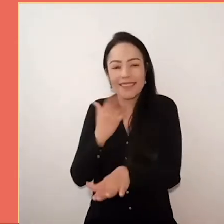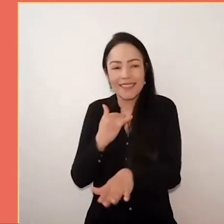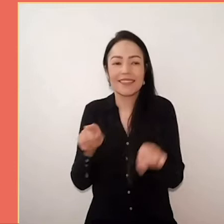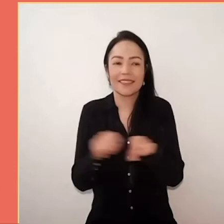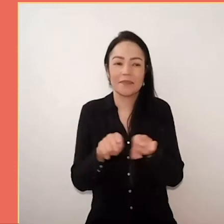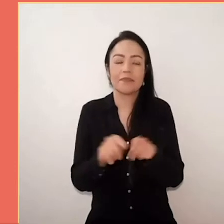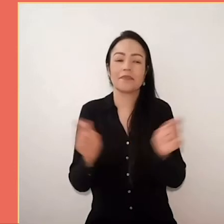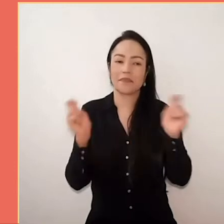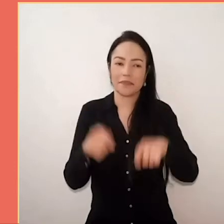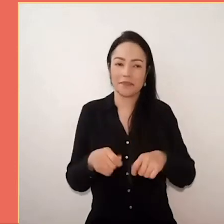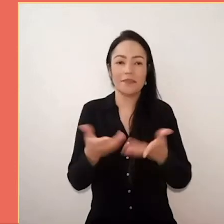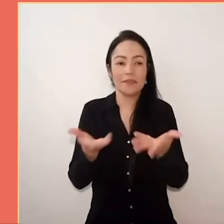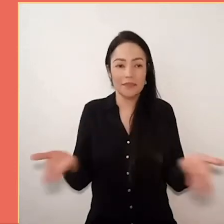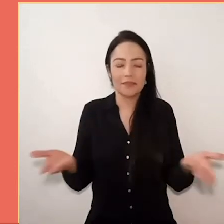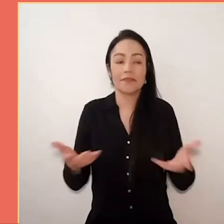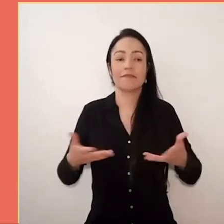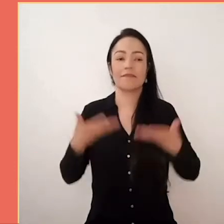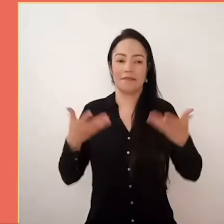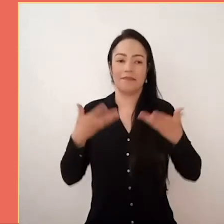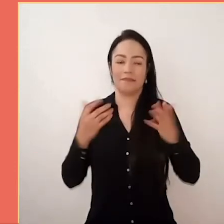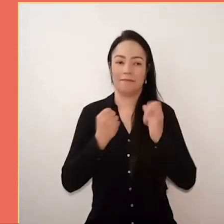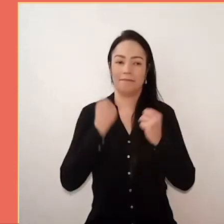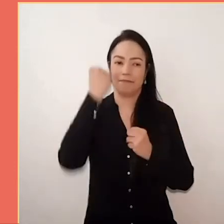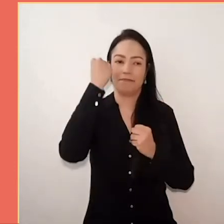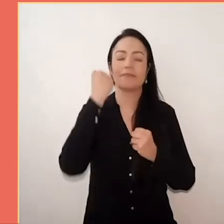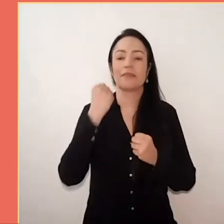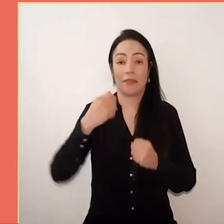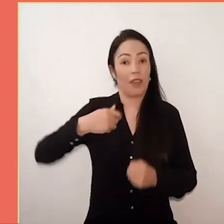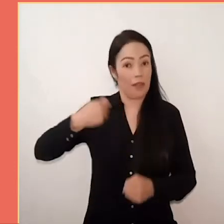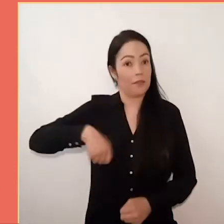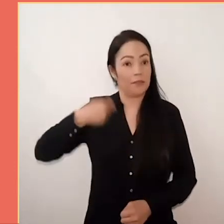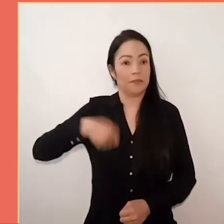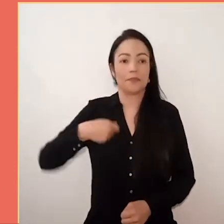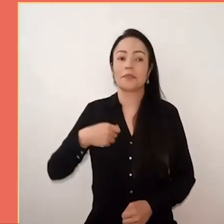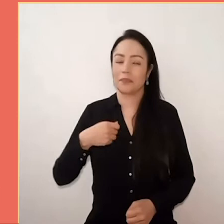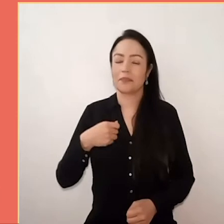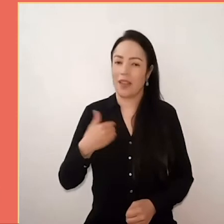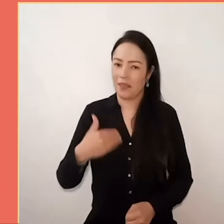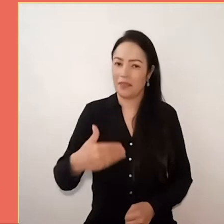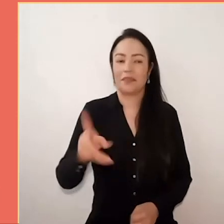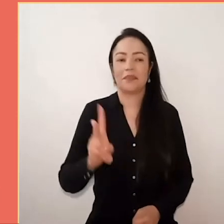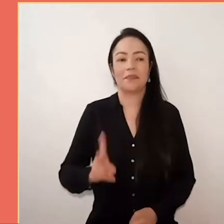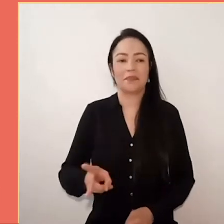da gente ganhar otimismo e força pra lutar, porque nós vamos precisar porque a luta vai ser longa, eu acho que nem começou.